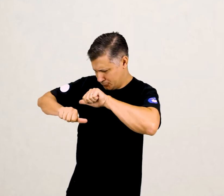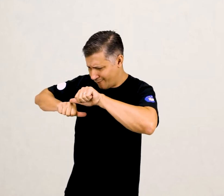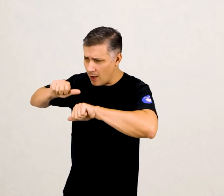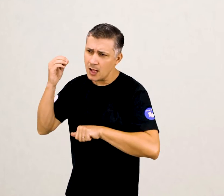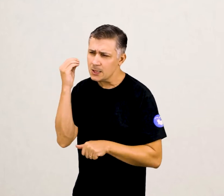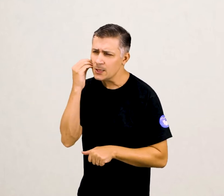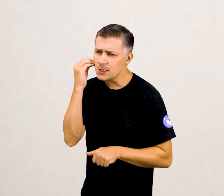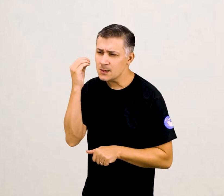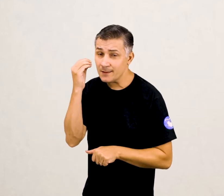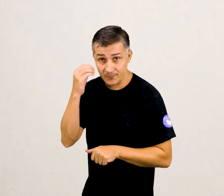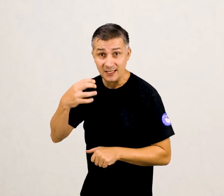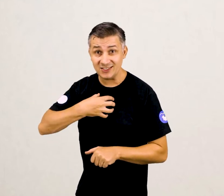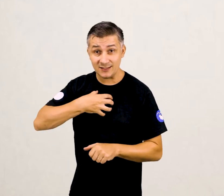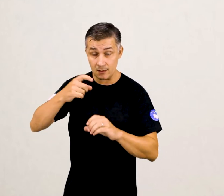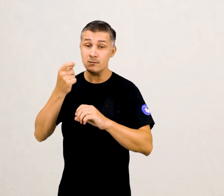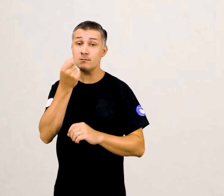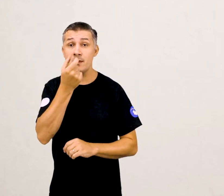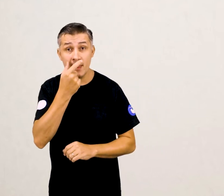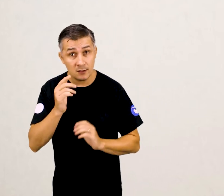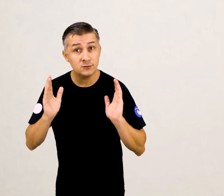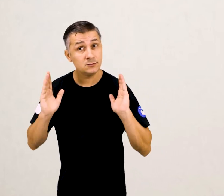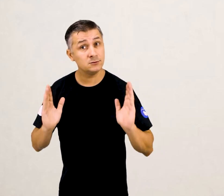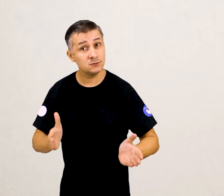testadas, em forma de medicamento.